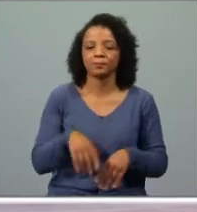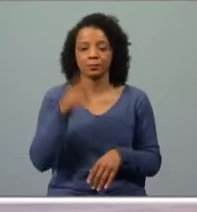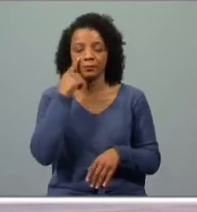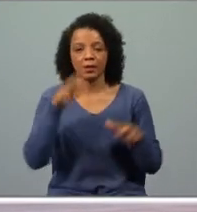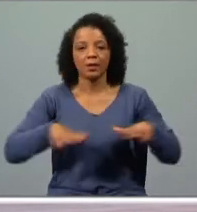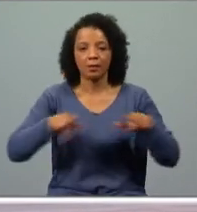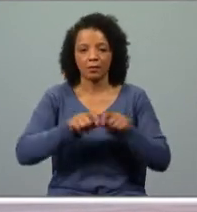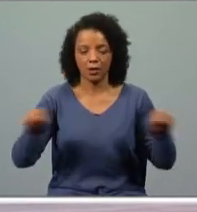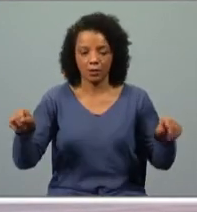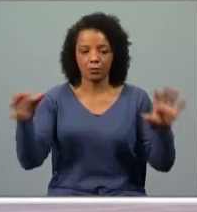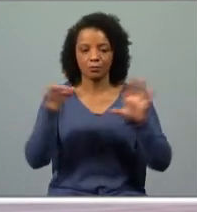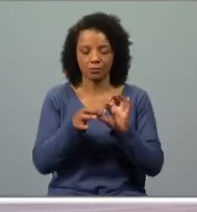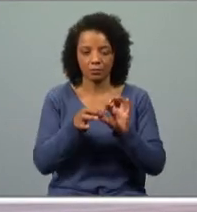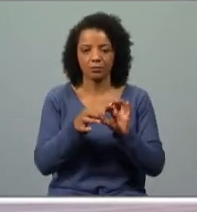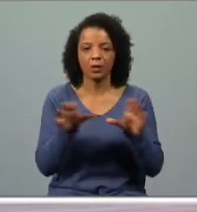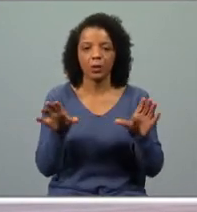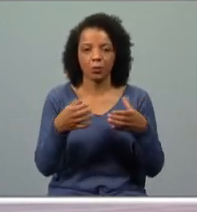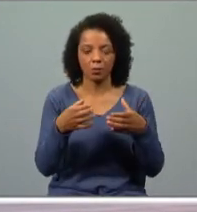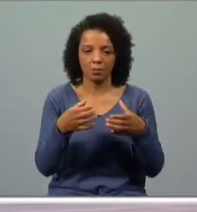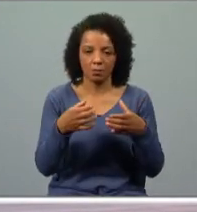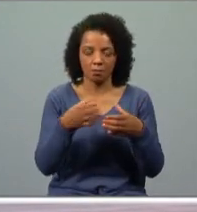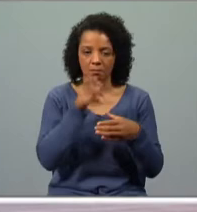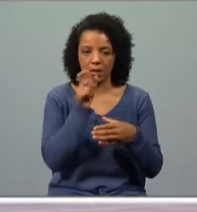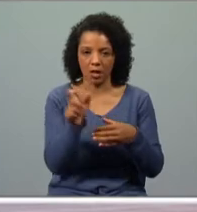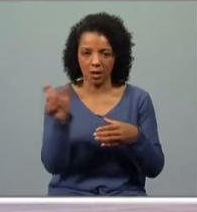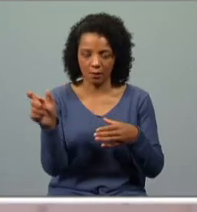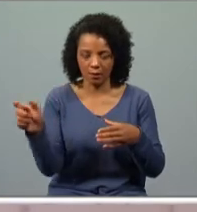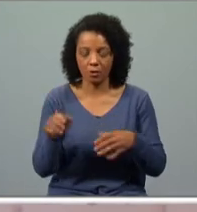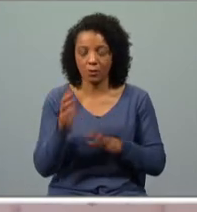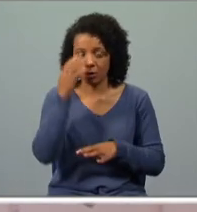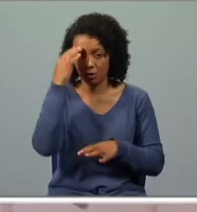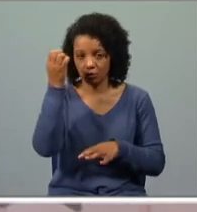vídeo sobre esta classe palavras tendo em conta que não te esqueças sempre que 關於這門課的視頻請記住，您不會總是忘記這一點